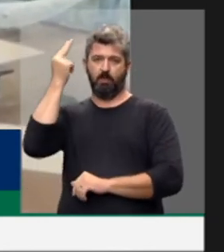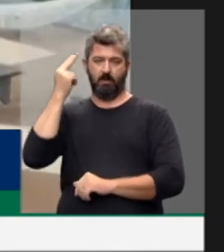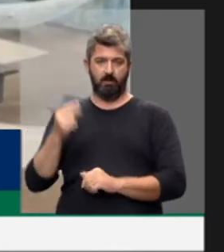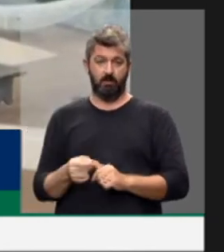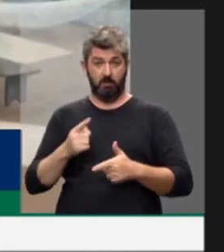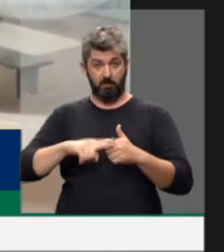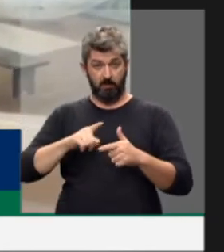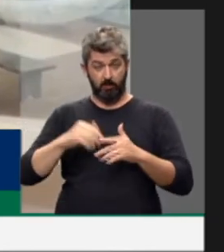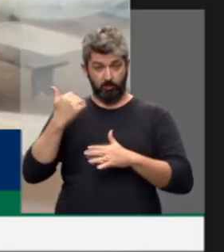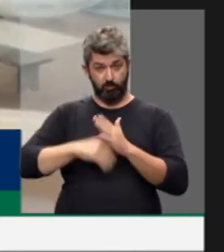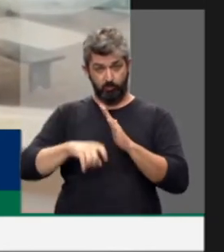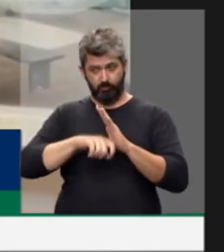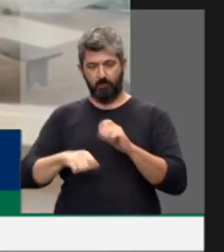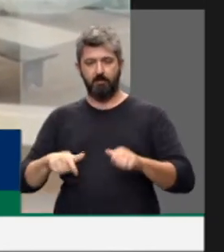PROVISÓRIA, COMO JÁ FOI